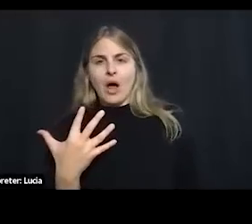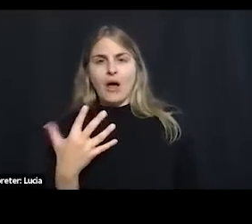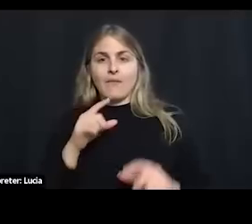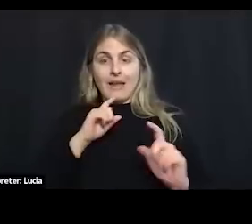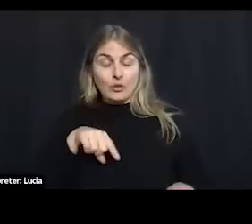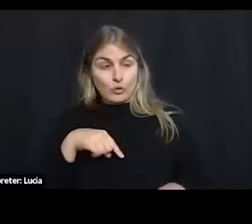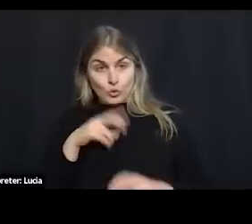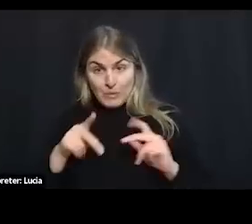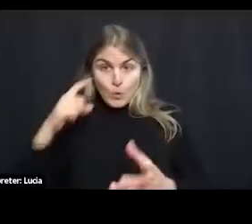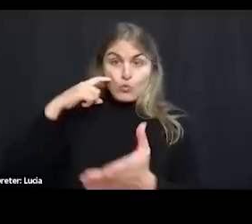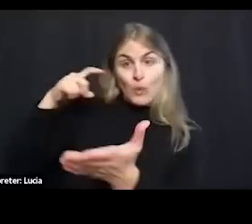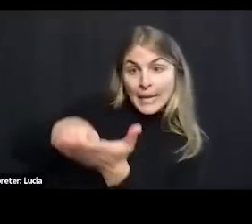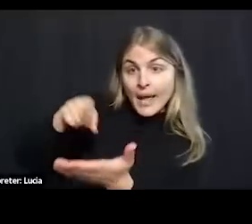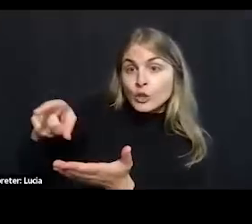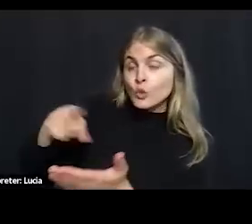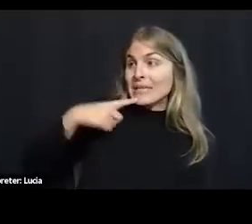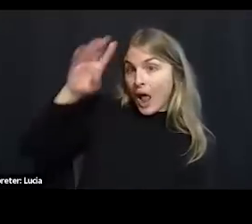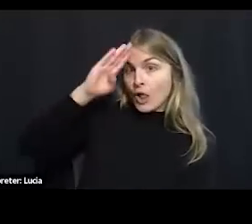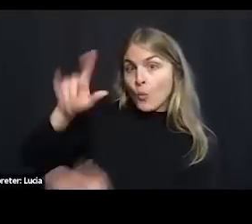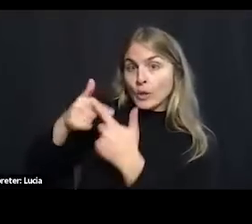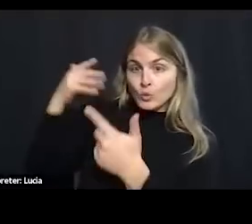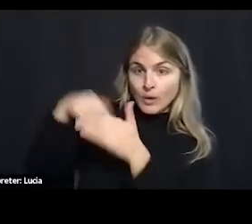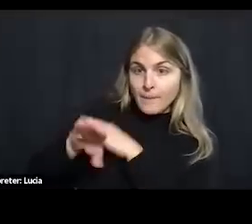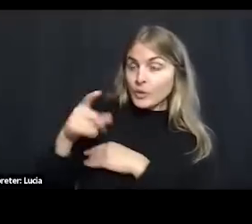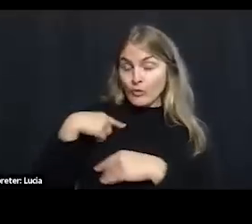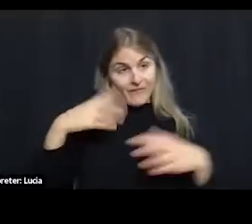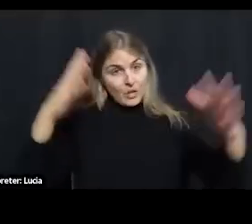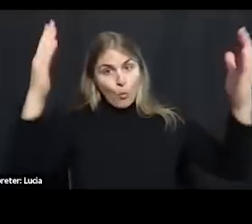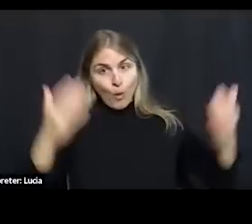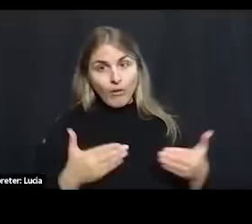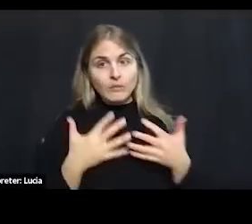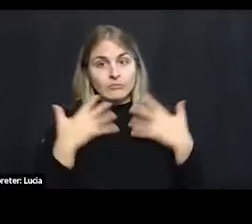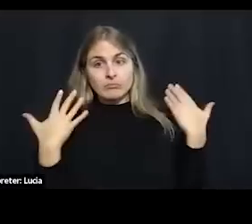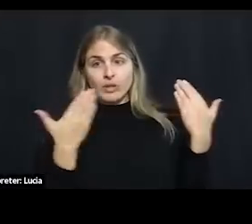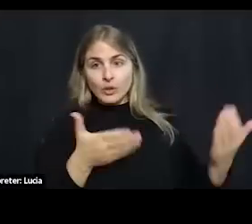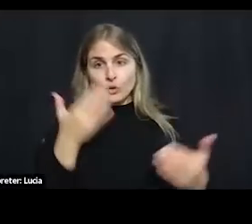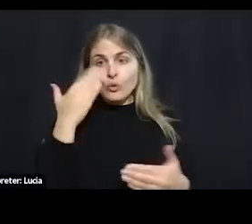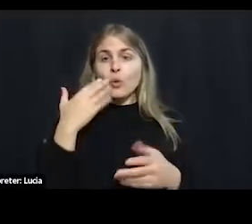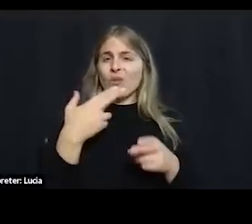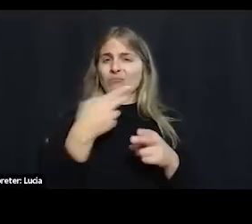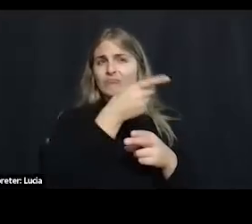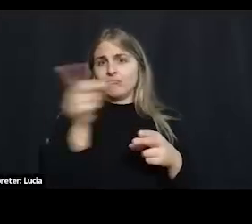o te saludan cuando entras?" "¿Te sientes bienvenido allí?" "¿Conoces los nombres de las personas allí?"